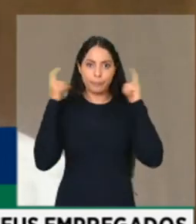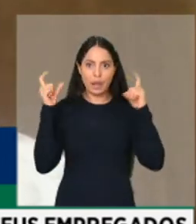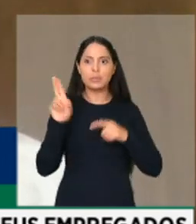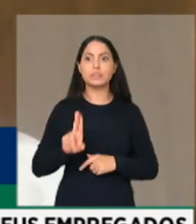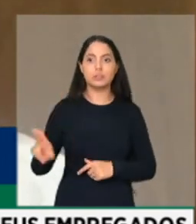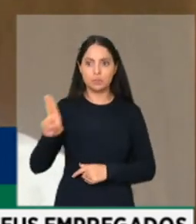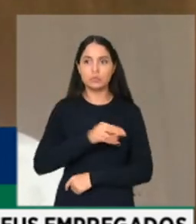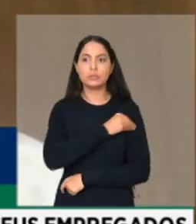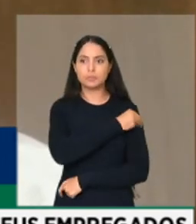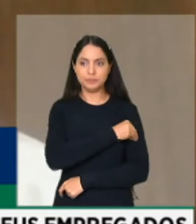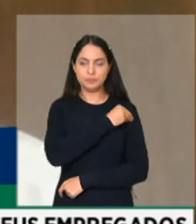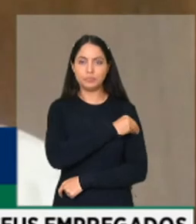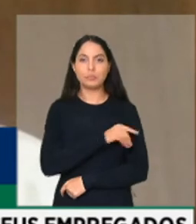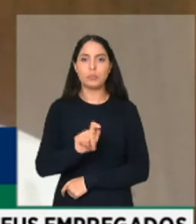ISOLAMENTO SOCIAL E A IMENSA E A IMUNIZAÇÃO COLETIVA.